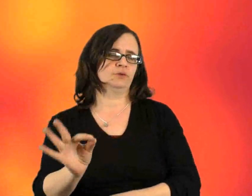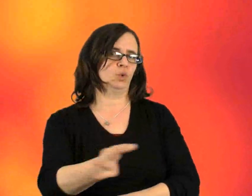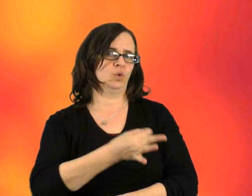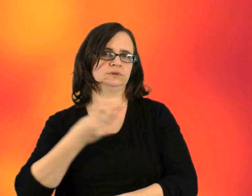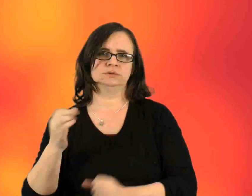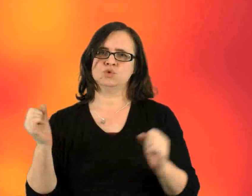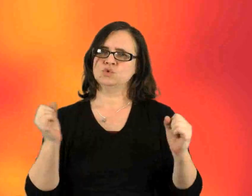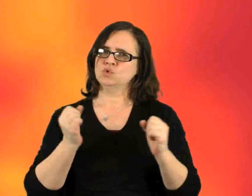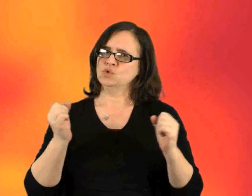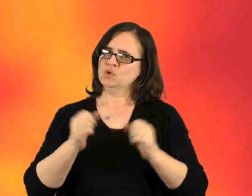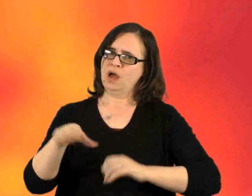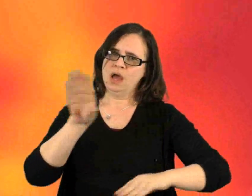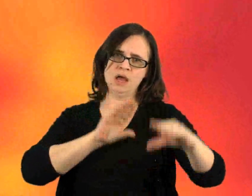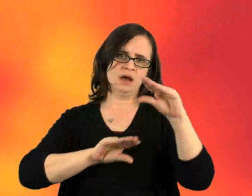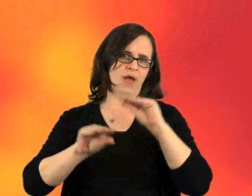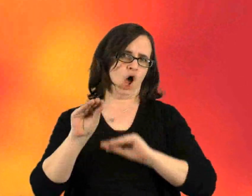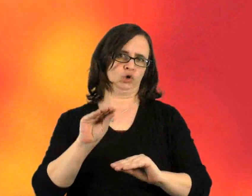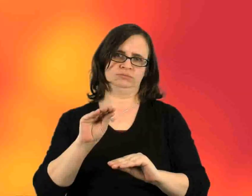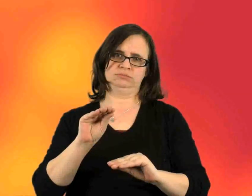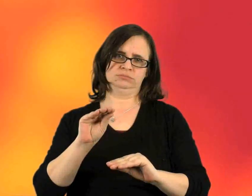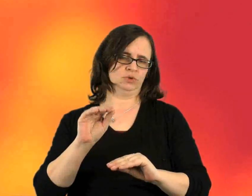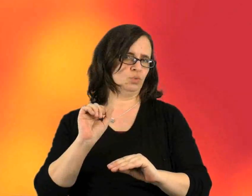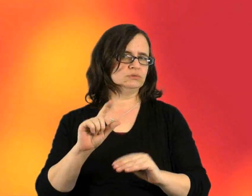Das ist für uns eine sehr wichtige Erfahrung